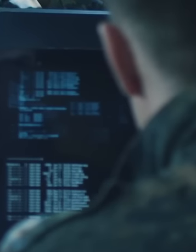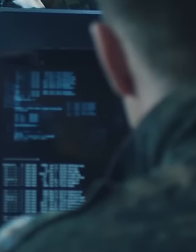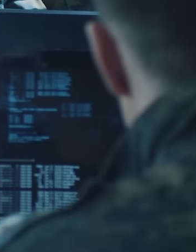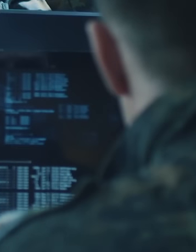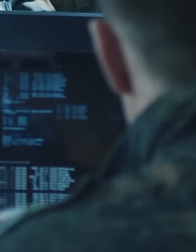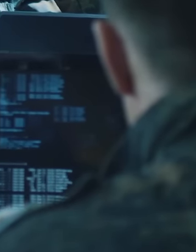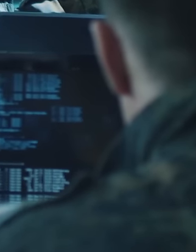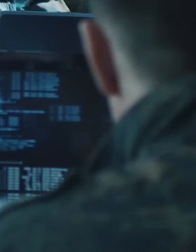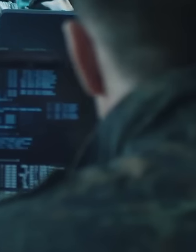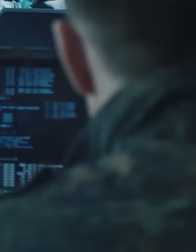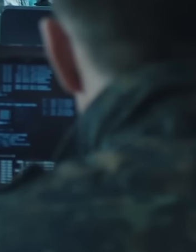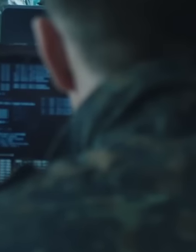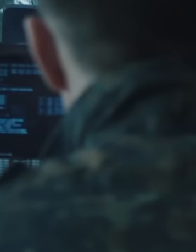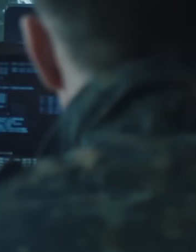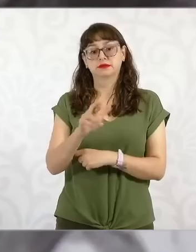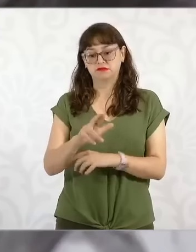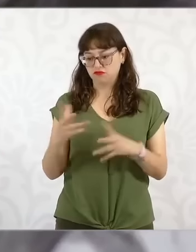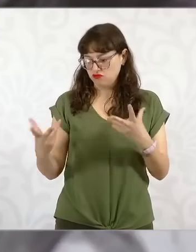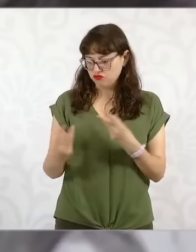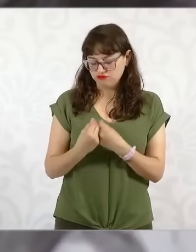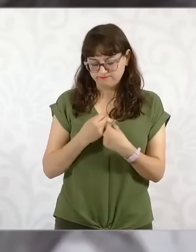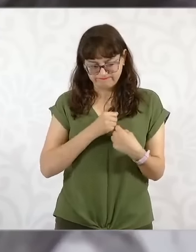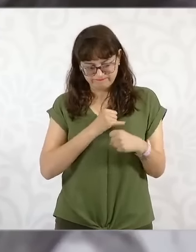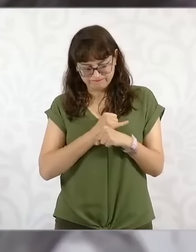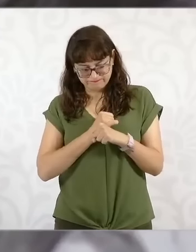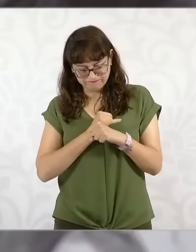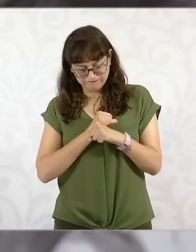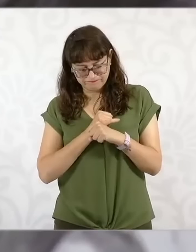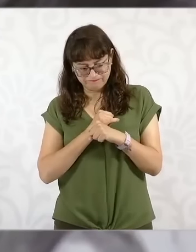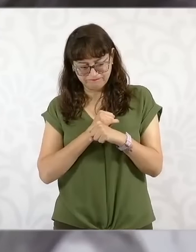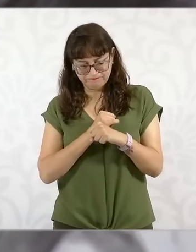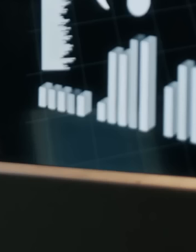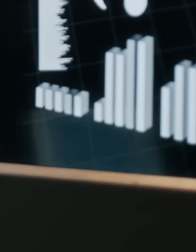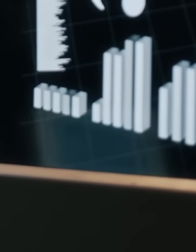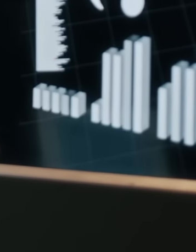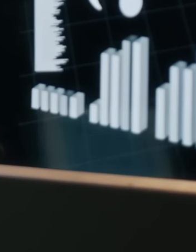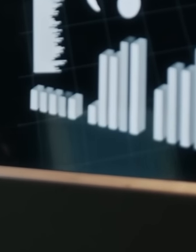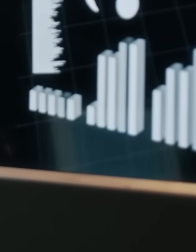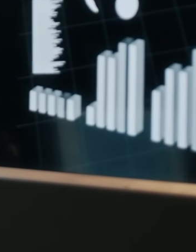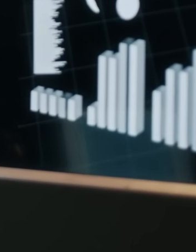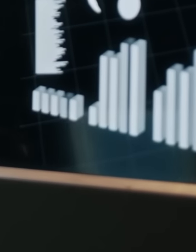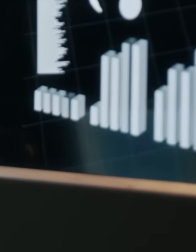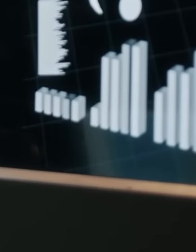de la República. Estos trabajos permitieron desplegar un operativo en Atotonilco, El Alto